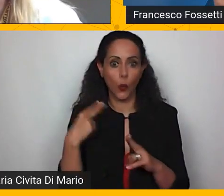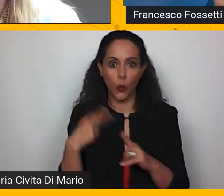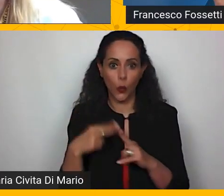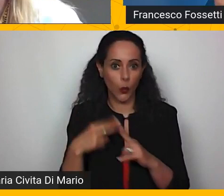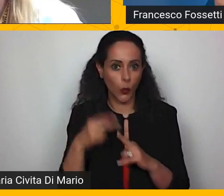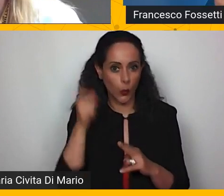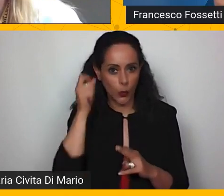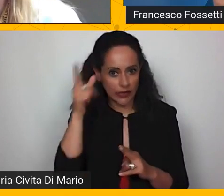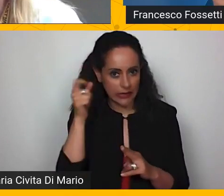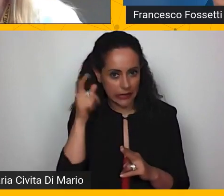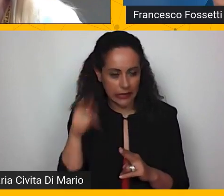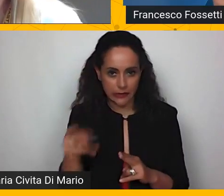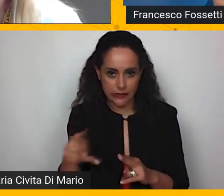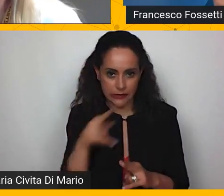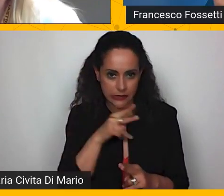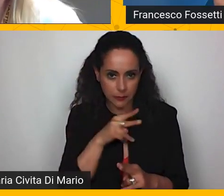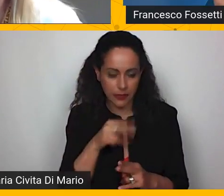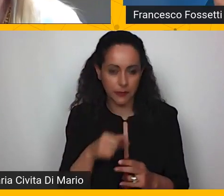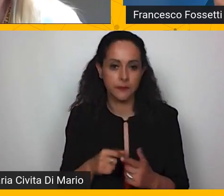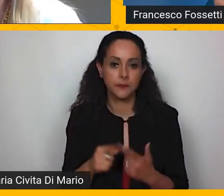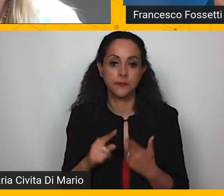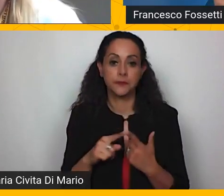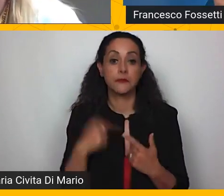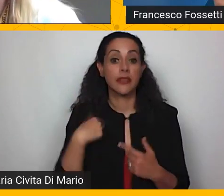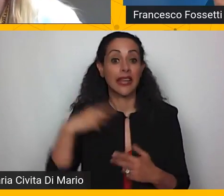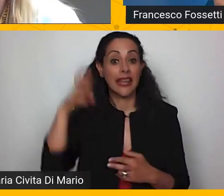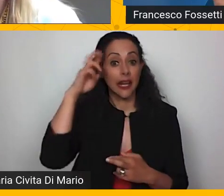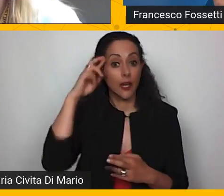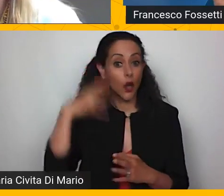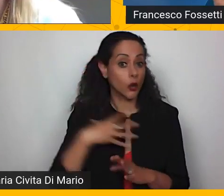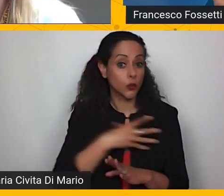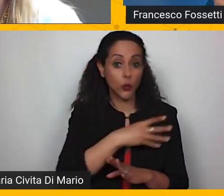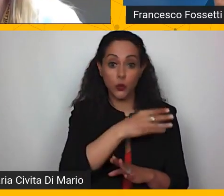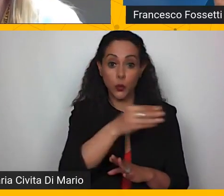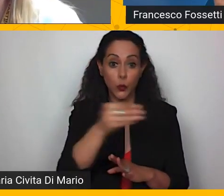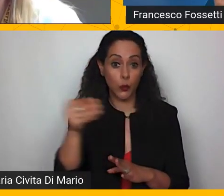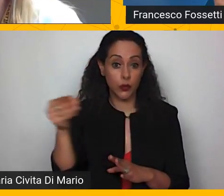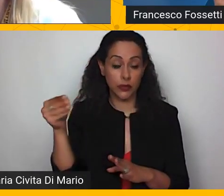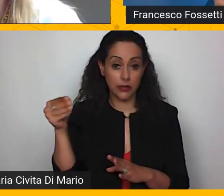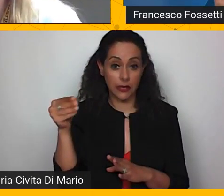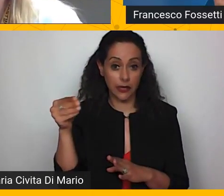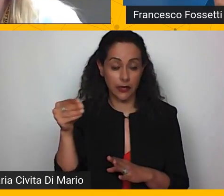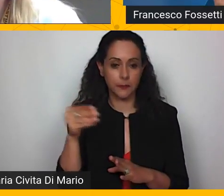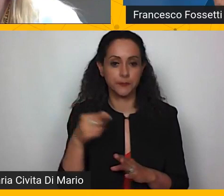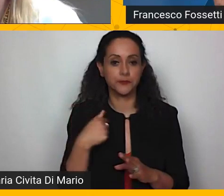utilissimi quindi ehm il